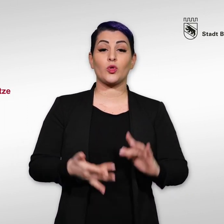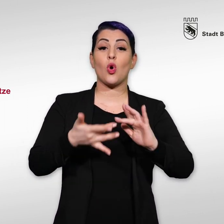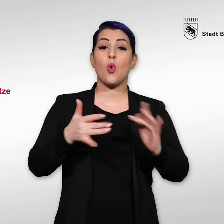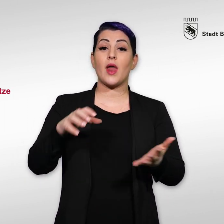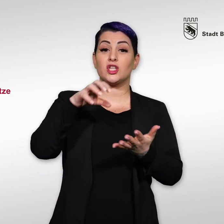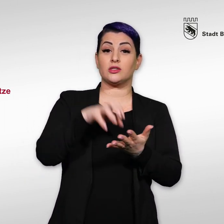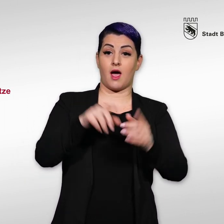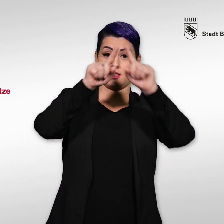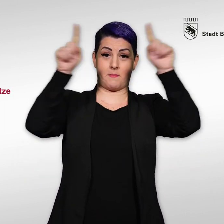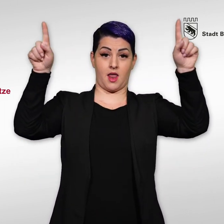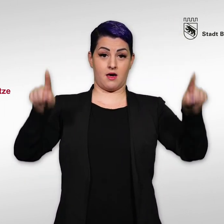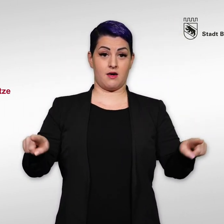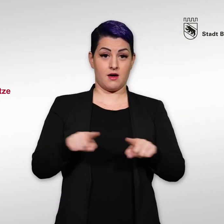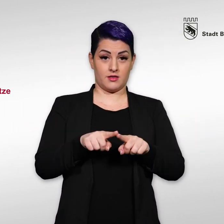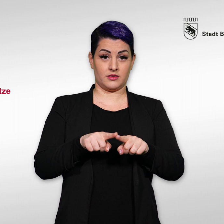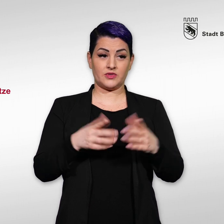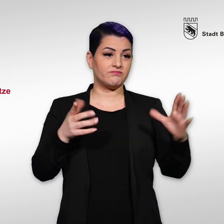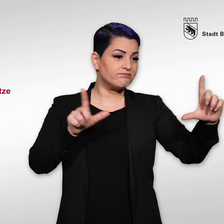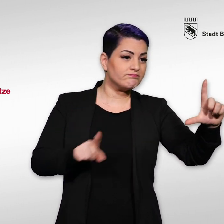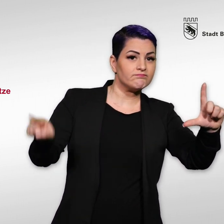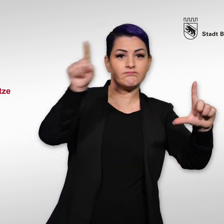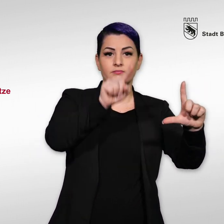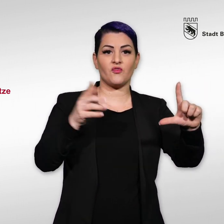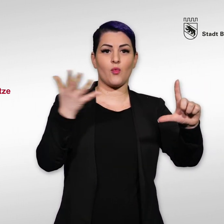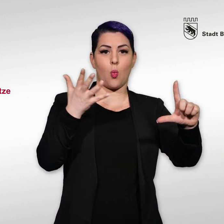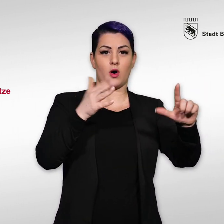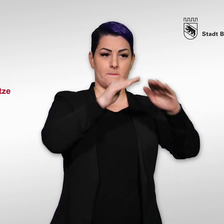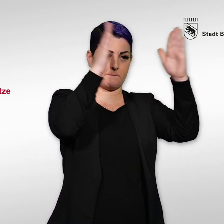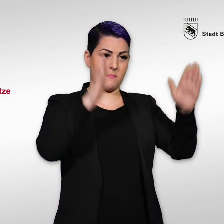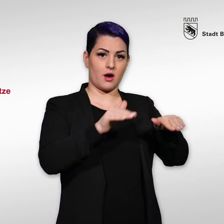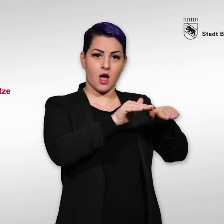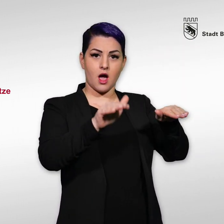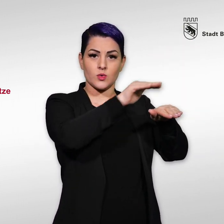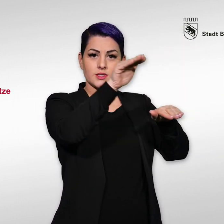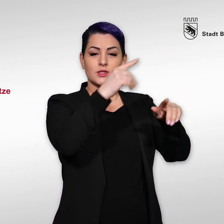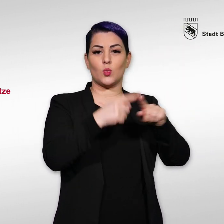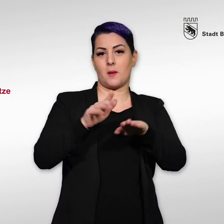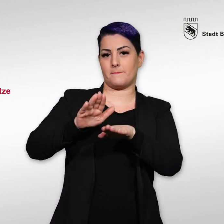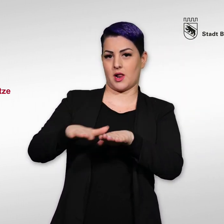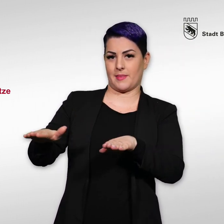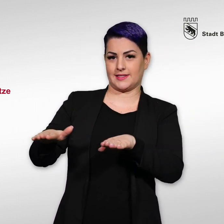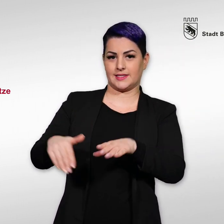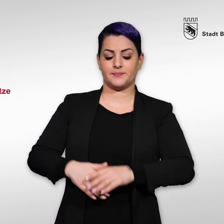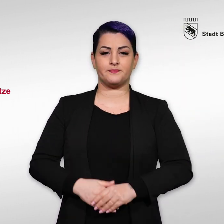Online-Stadtpläne für Parkhäuser und Parkplätze